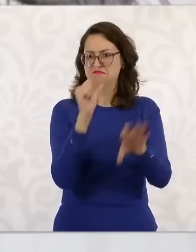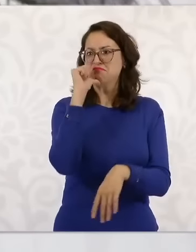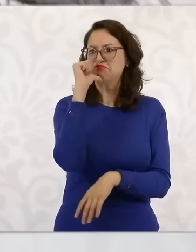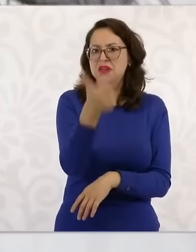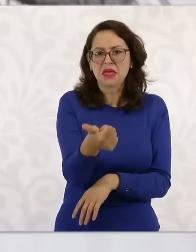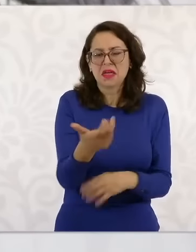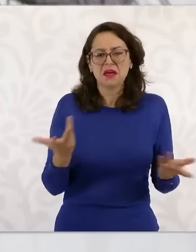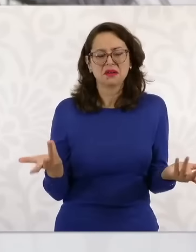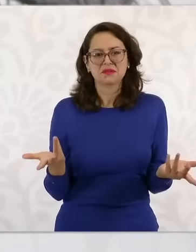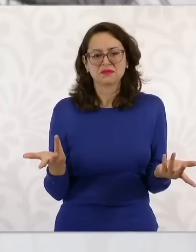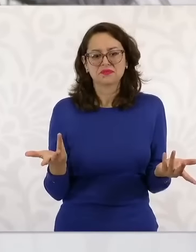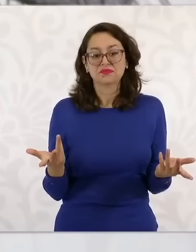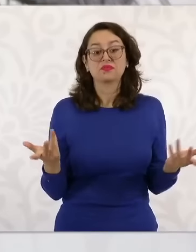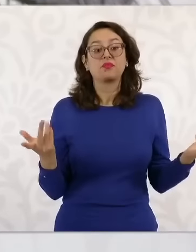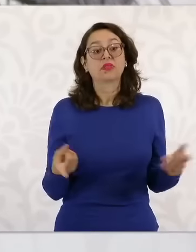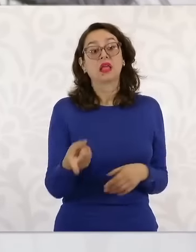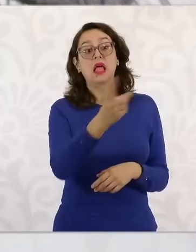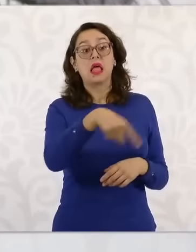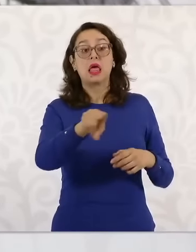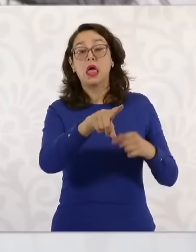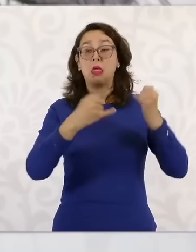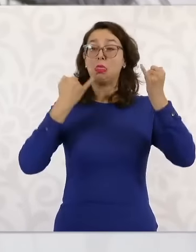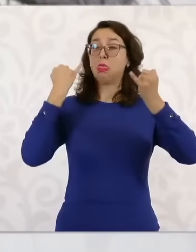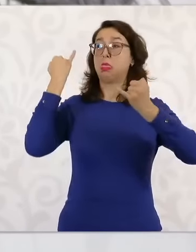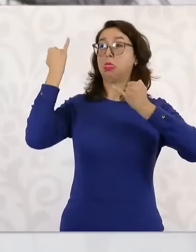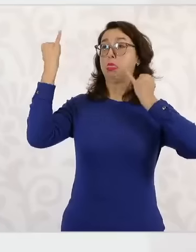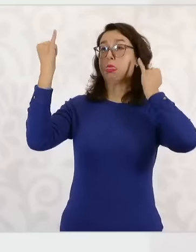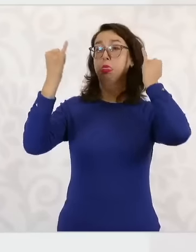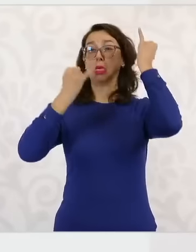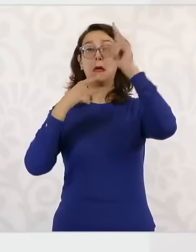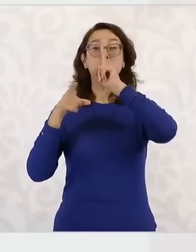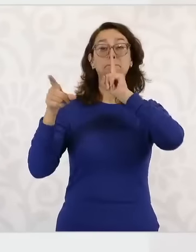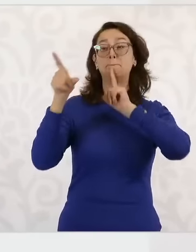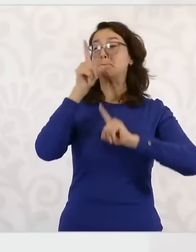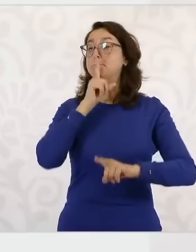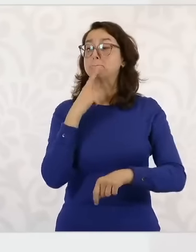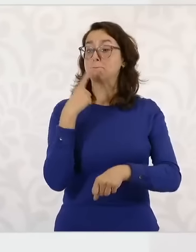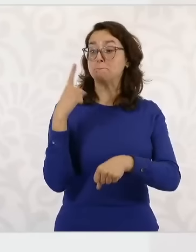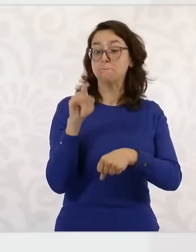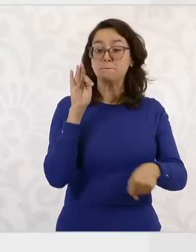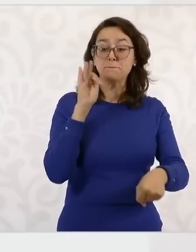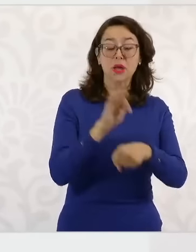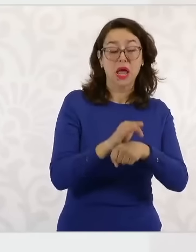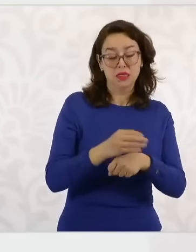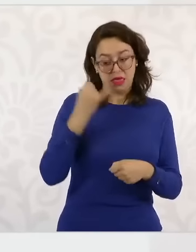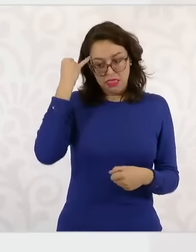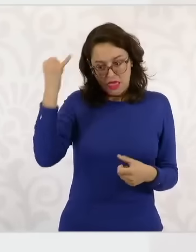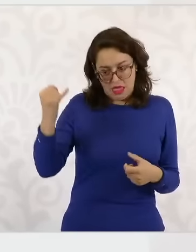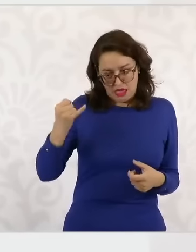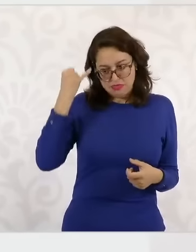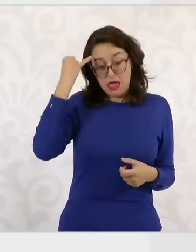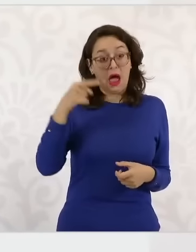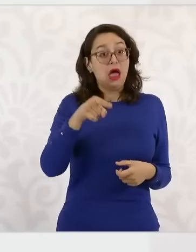de la ley de amparo y miente diciendo que no se está respetando la retroactividad,